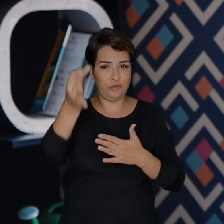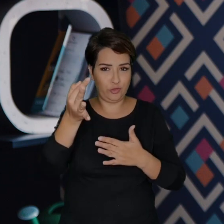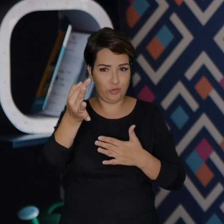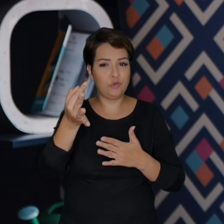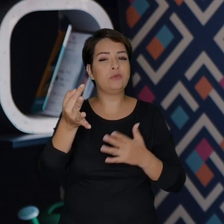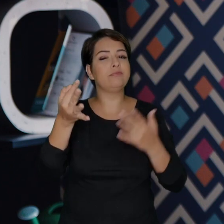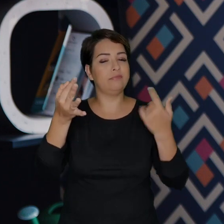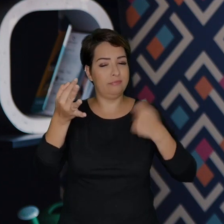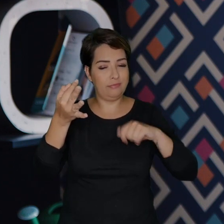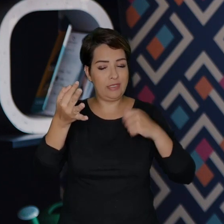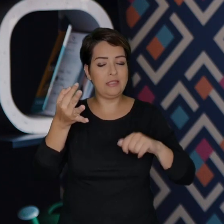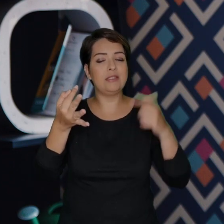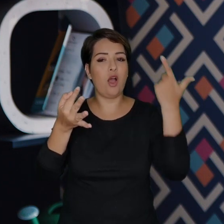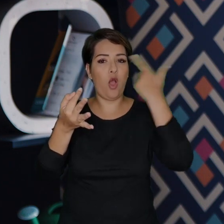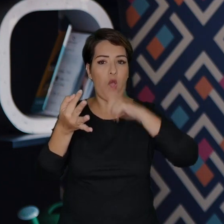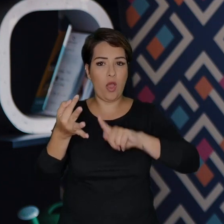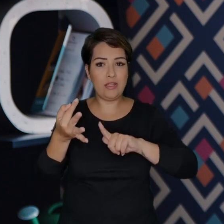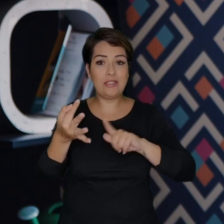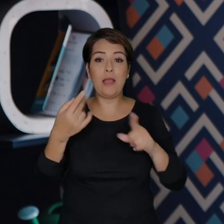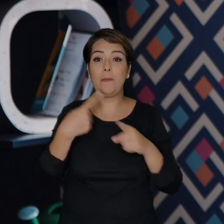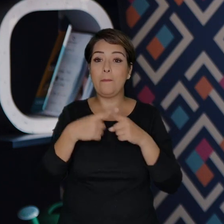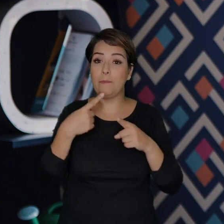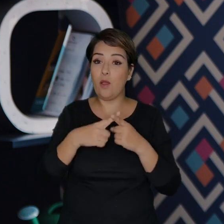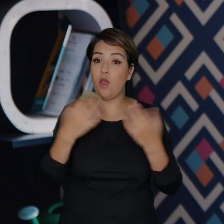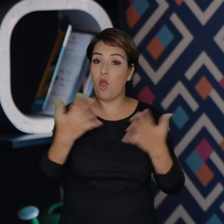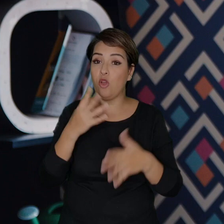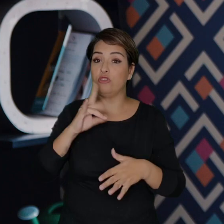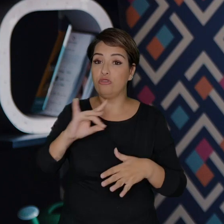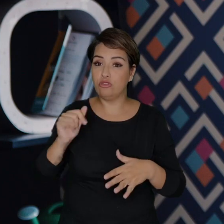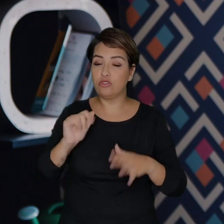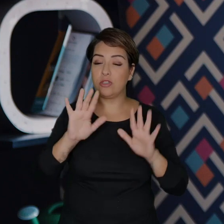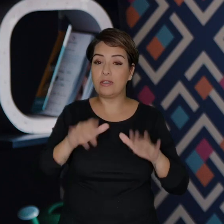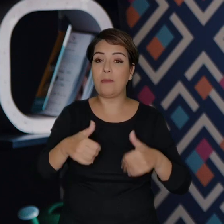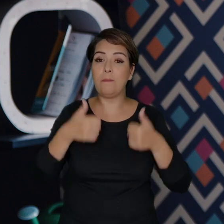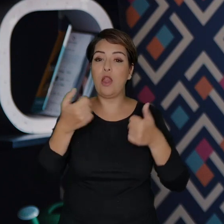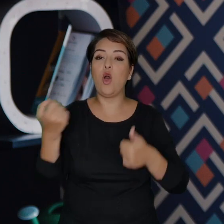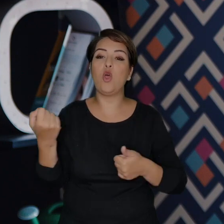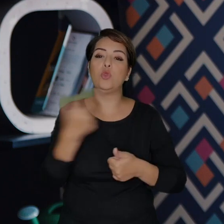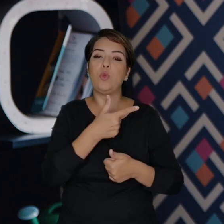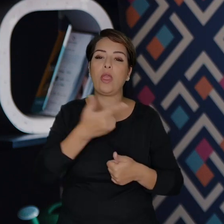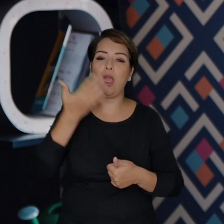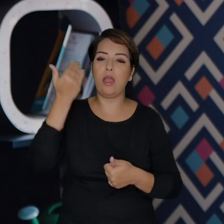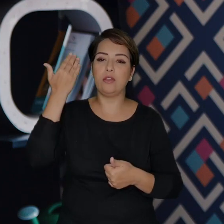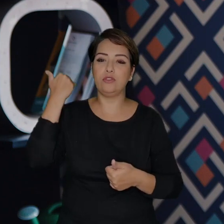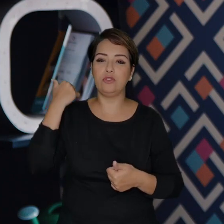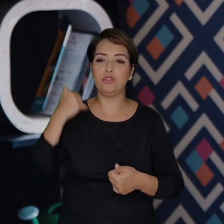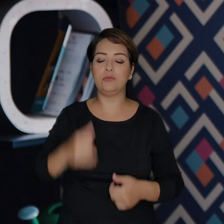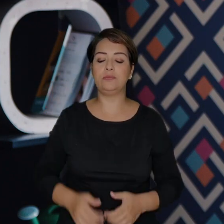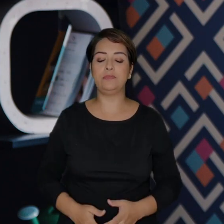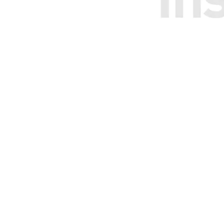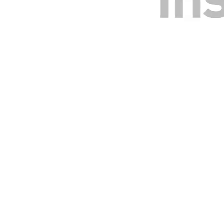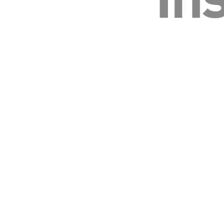eu acho que a gente consegue sim, porque hoje em dia muitas questões já são melhores do que eram antigamente.